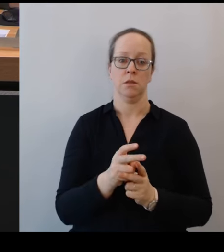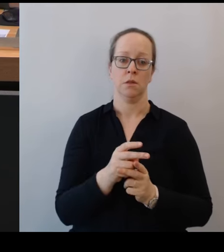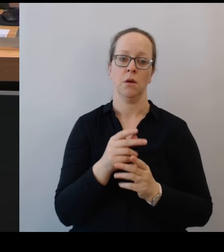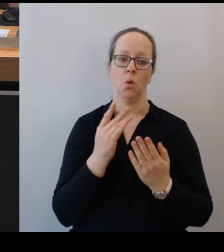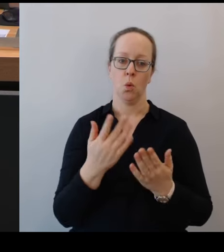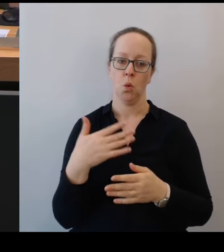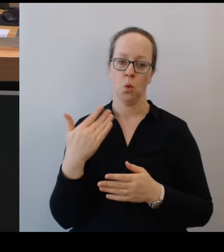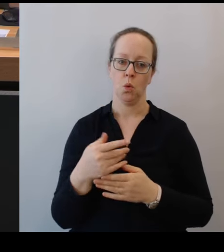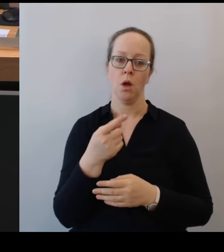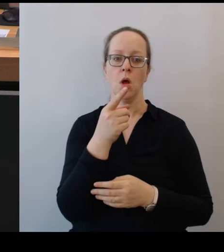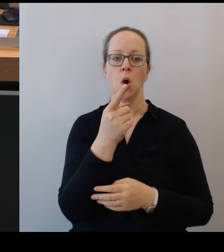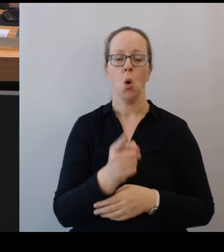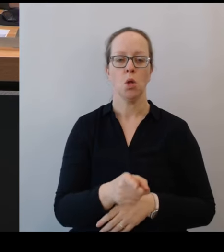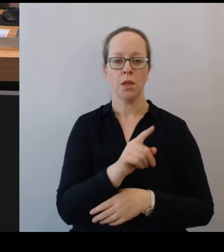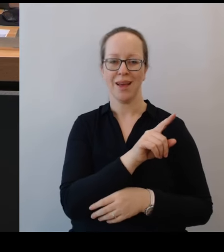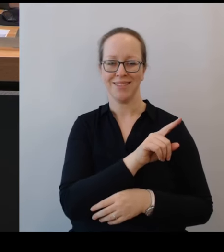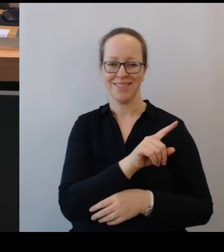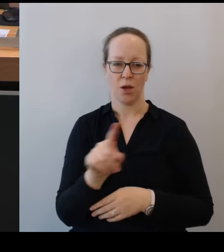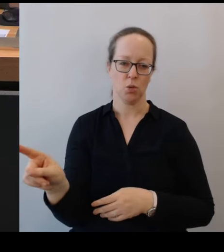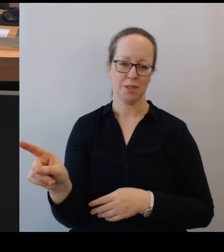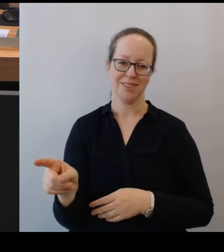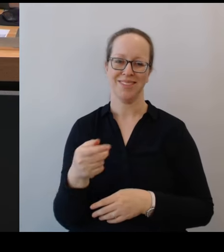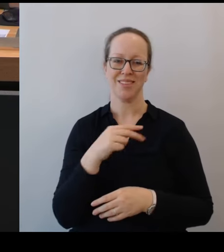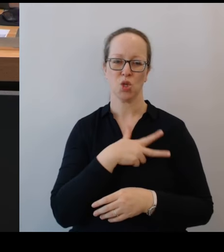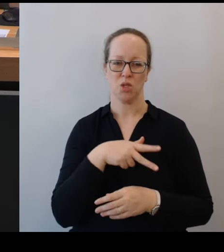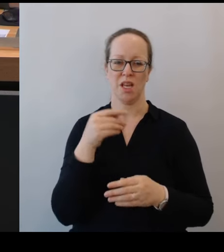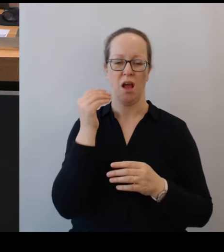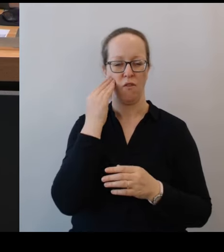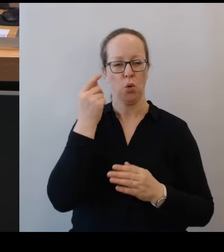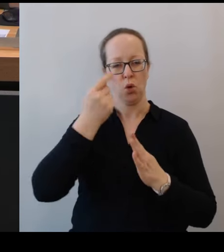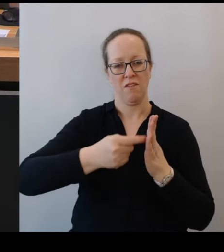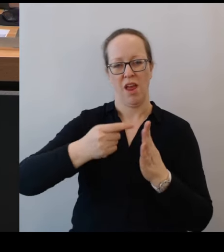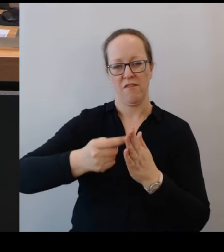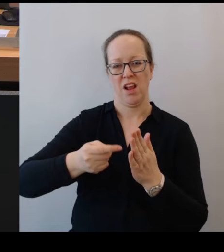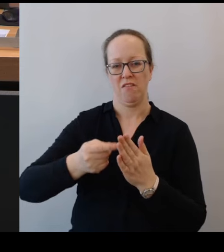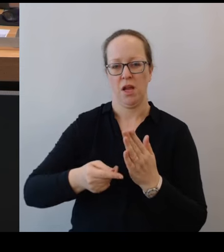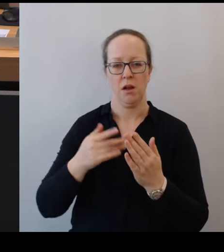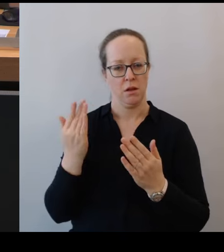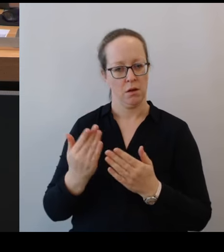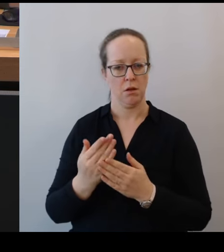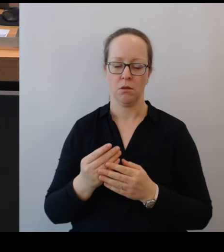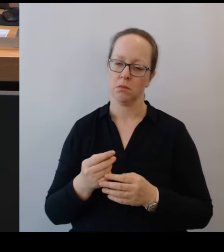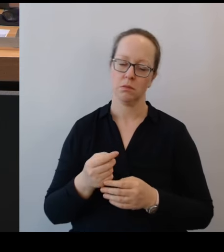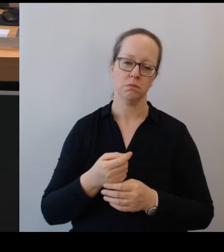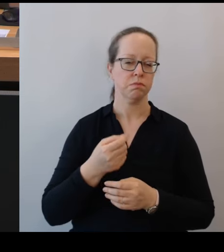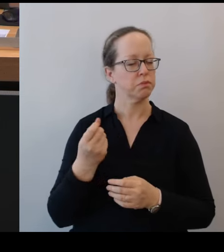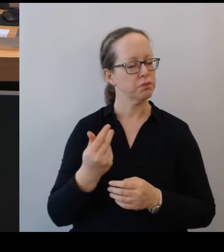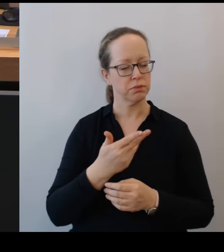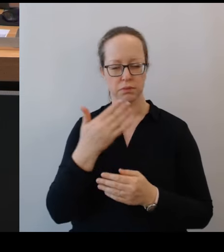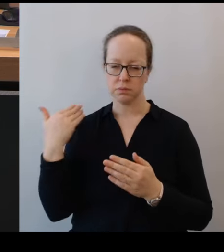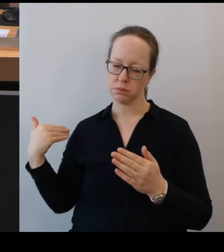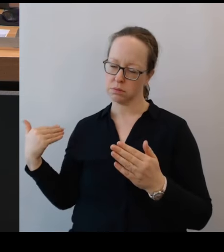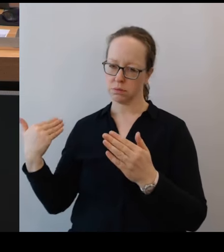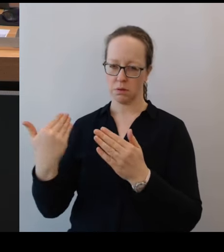seit Jahrzehnten und auch die Preise für Gas, Strom und Energie steigen an, aber die aktuelle Bundesregierung hält unbeirrt an ihrer Politik fest.